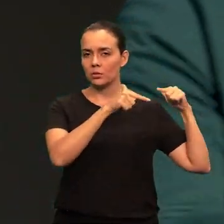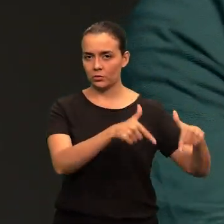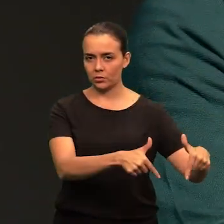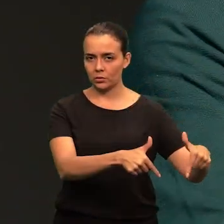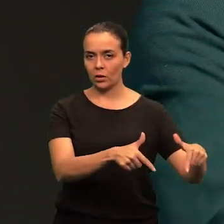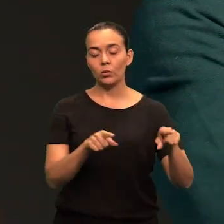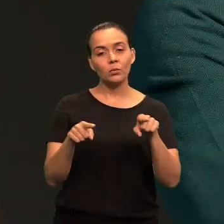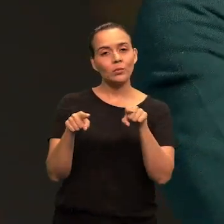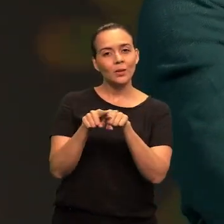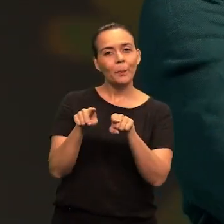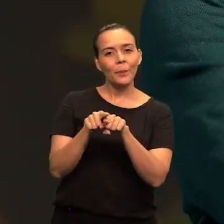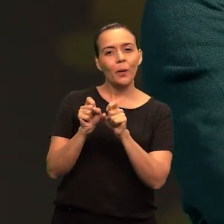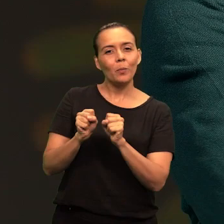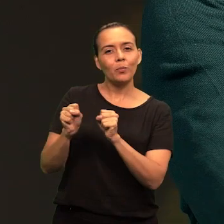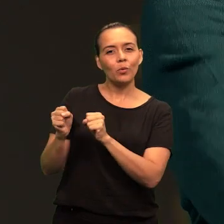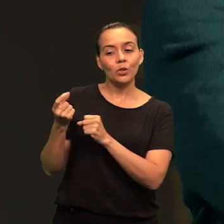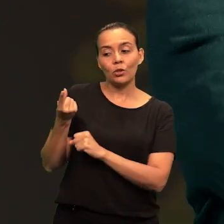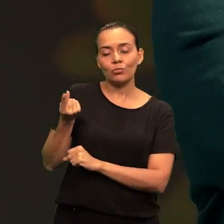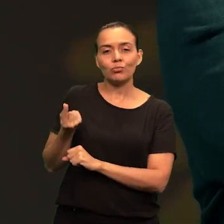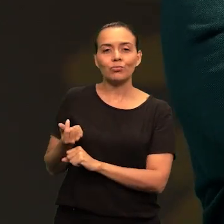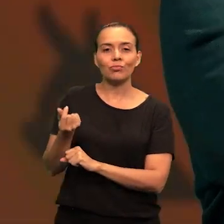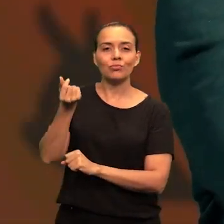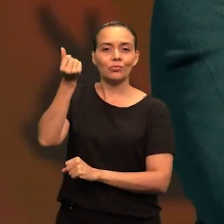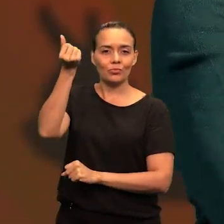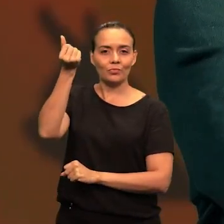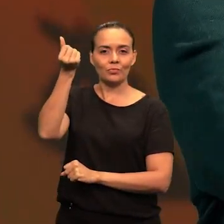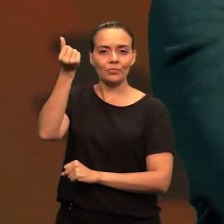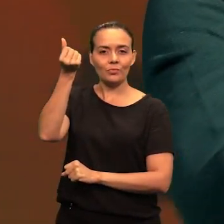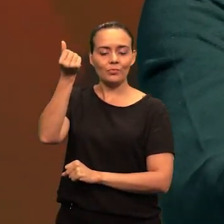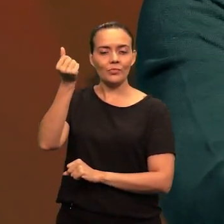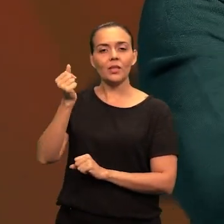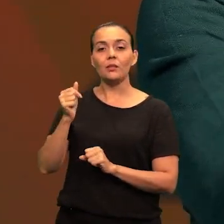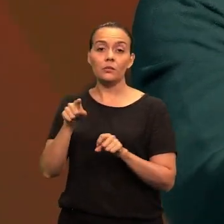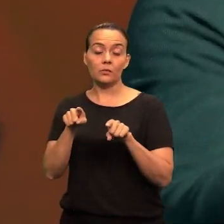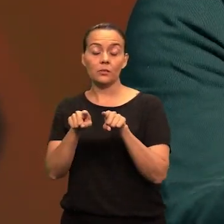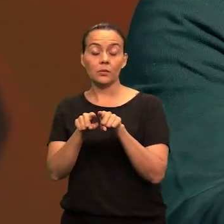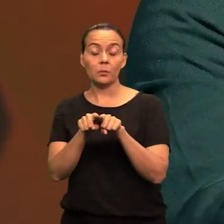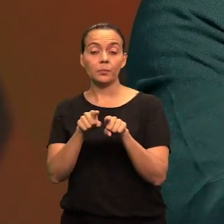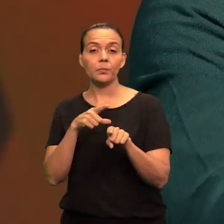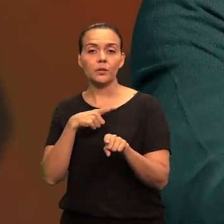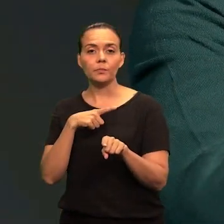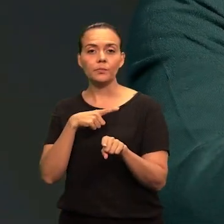quanto aos poderes financeiros, traduzidos por essas instâncias